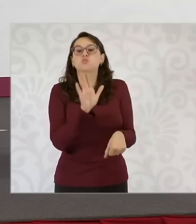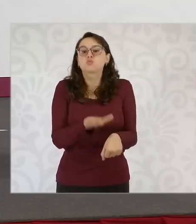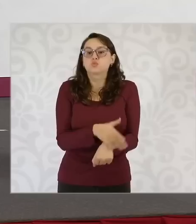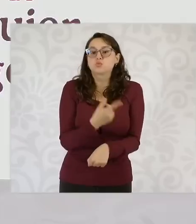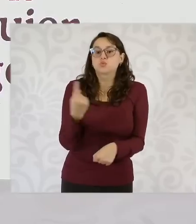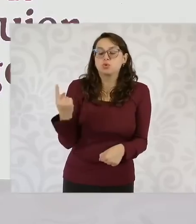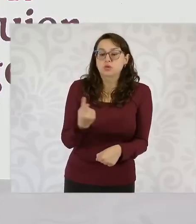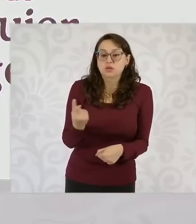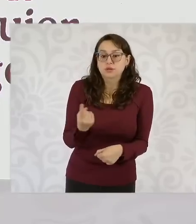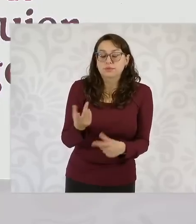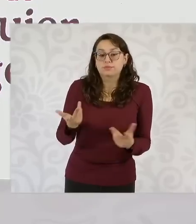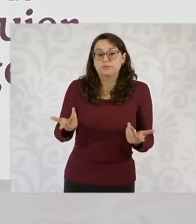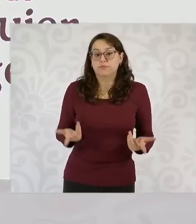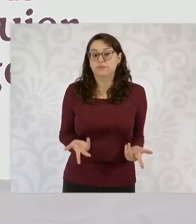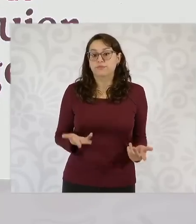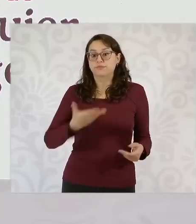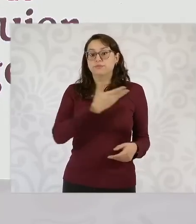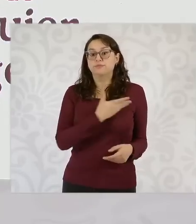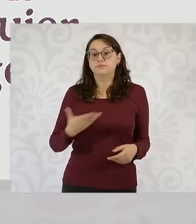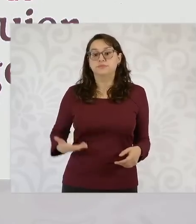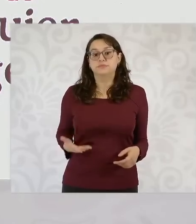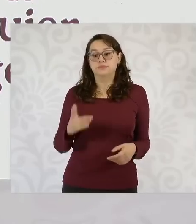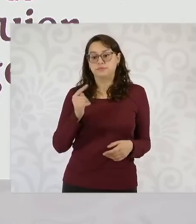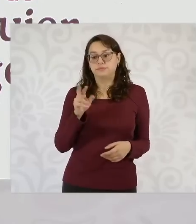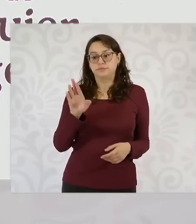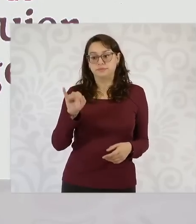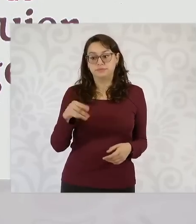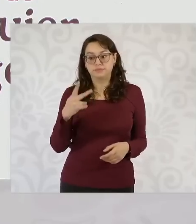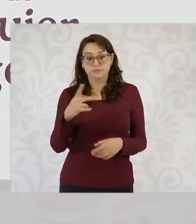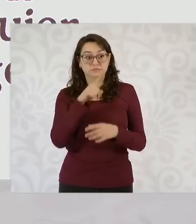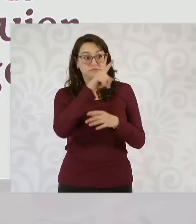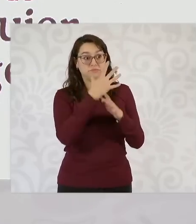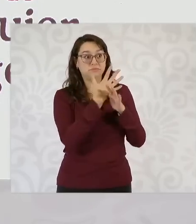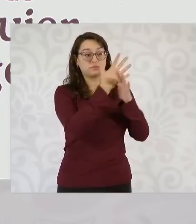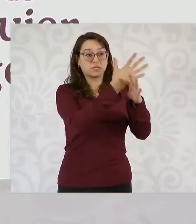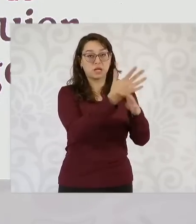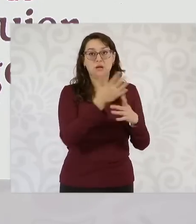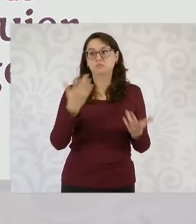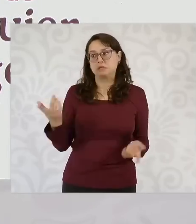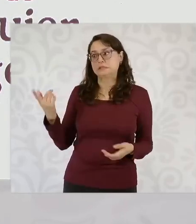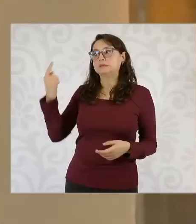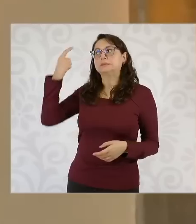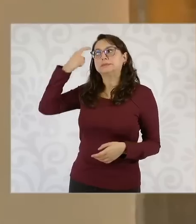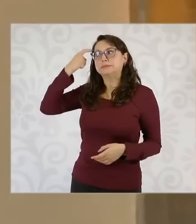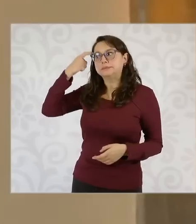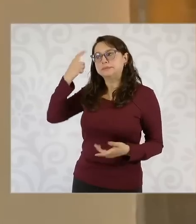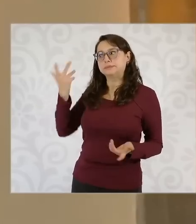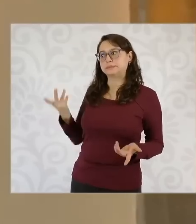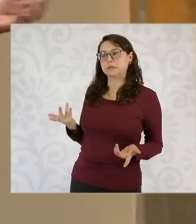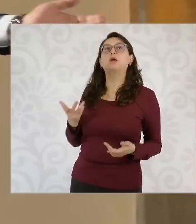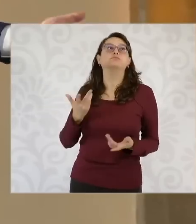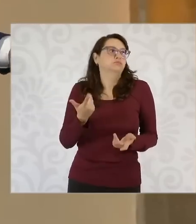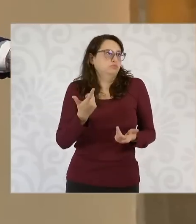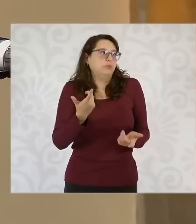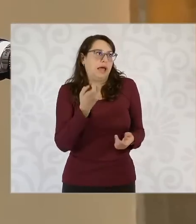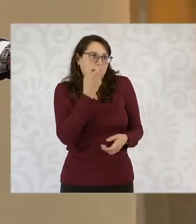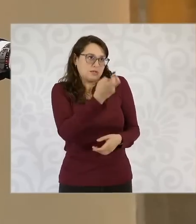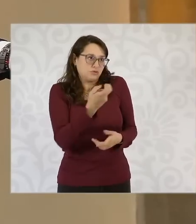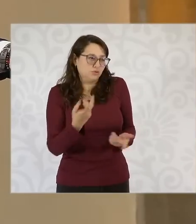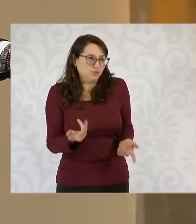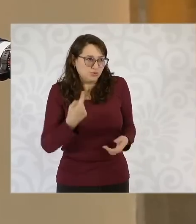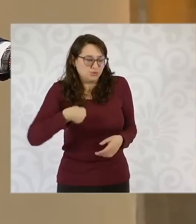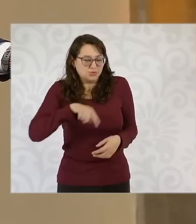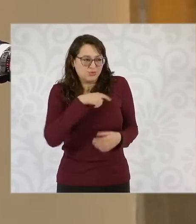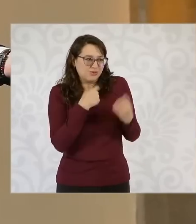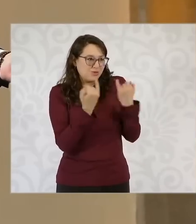veces el presidente Trump sentido común Bueno le tomamos la palabra sentido común no balazo